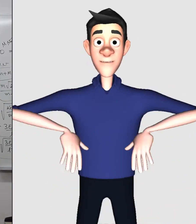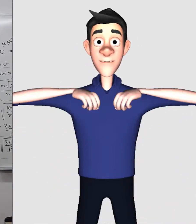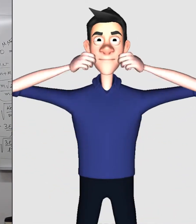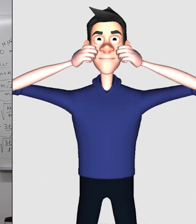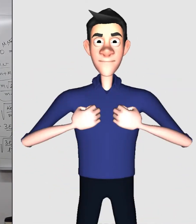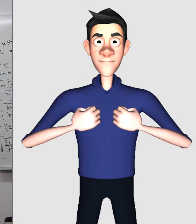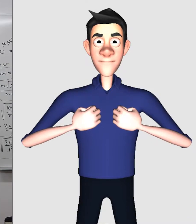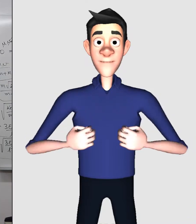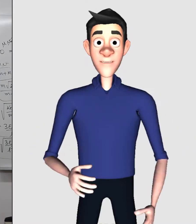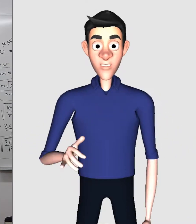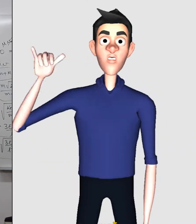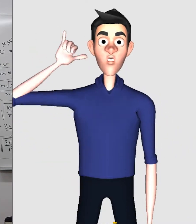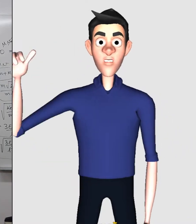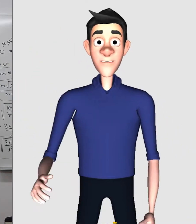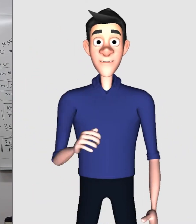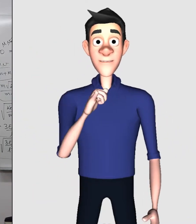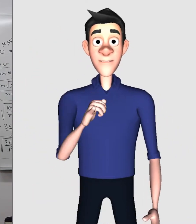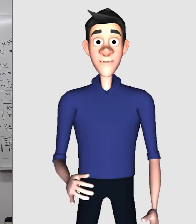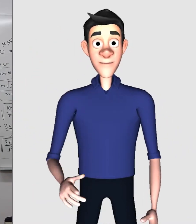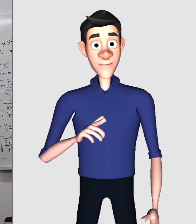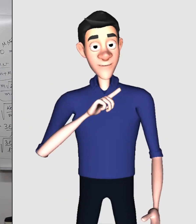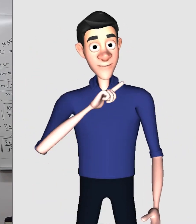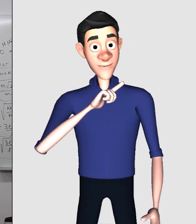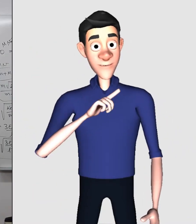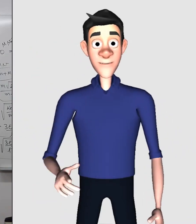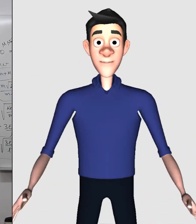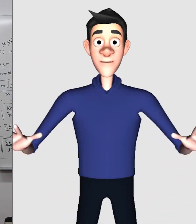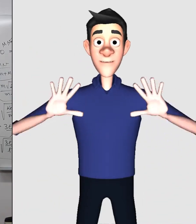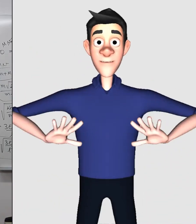Vamos ter que fazer um K equivalente, pois um está acoplado ao outro